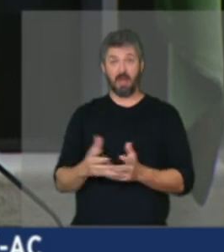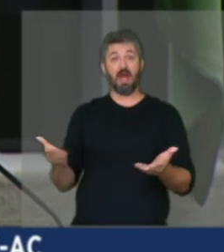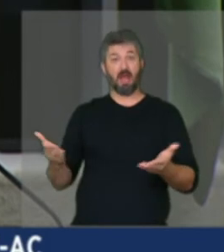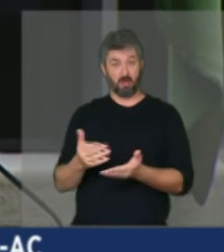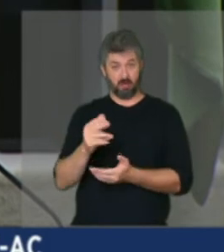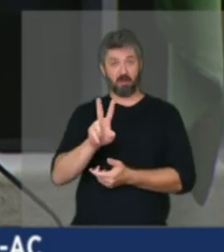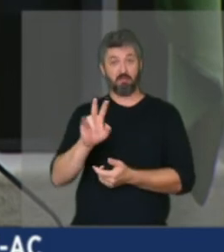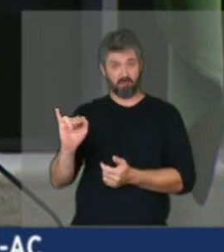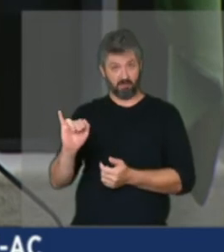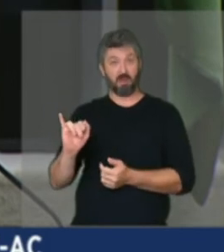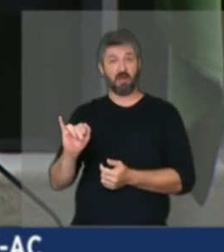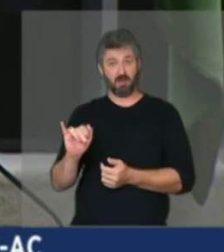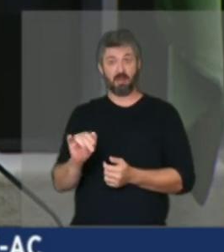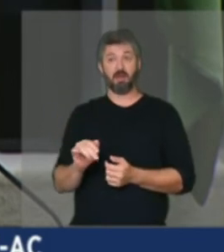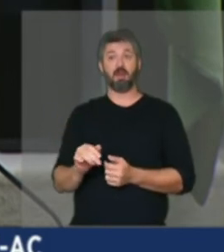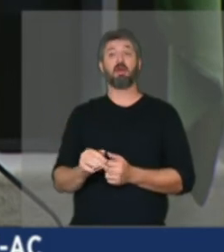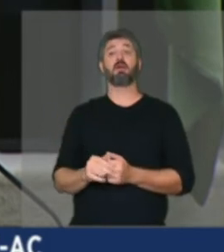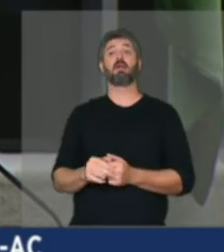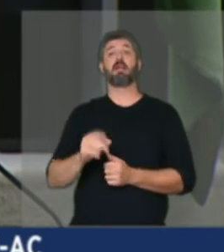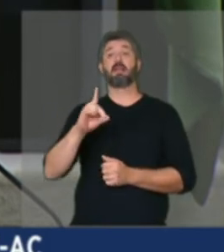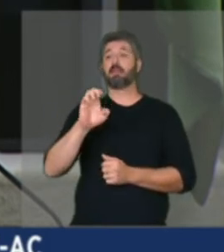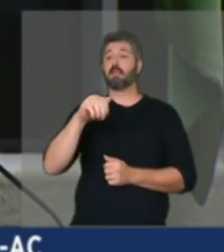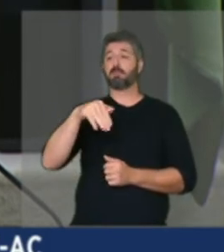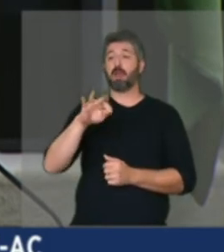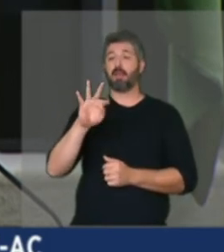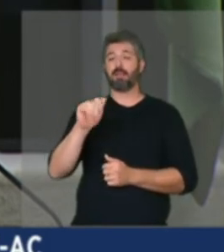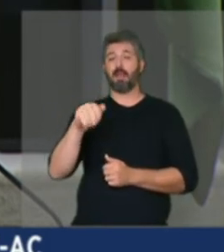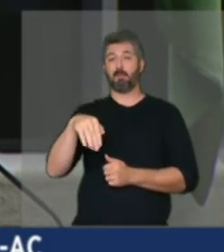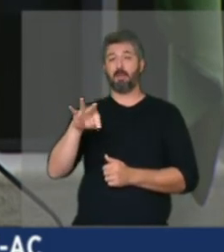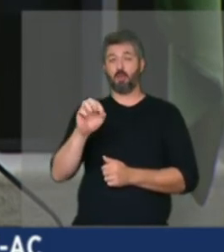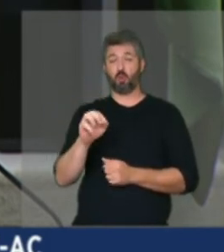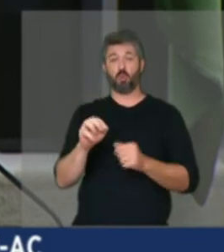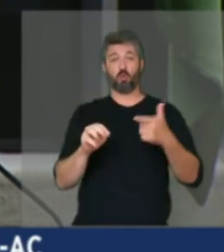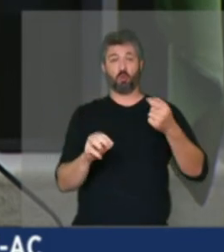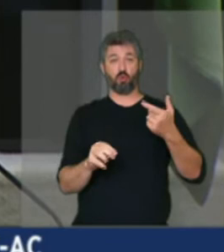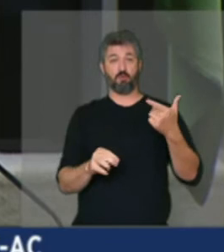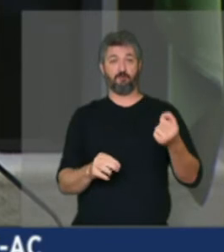QUESTÃO DO DESMATAMENTO NO PERÍODO DE 2020 A 2021, PREVÊ-SE QUE HOUVE 10